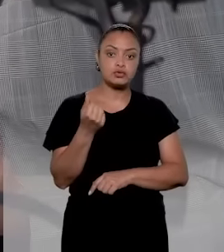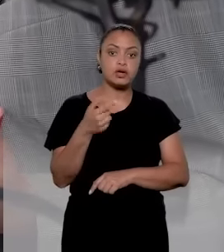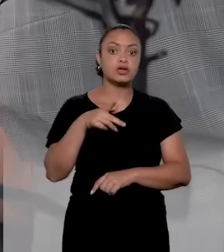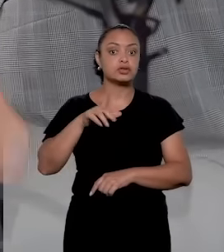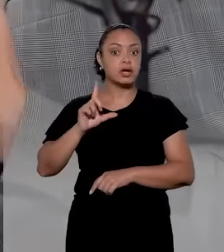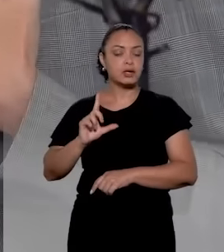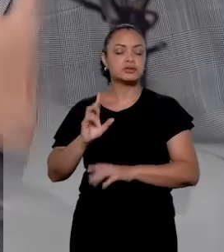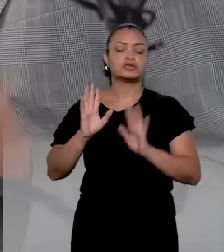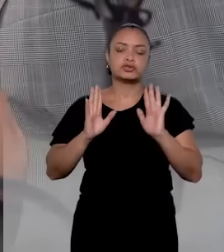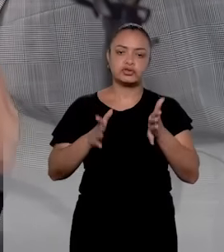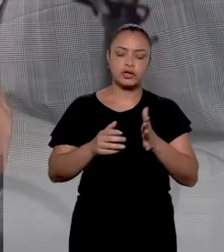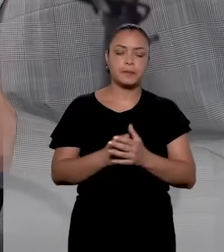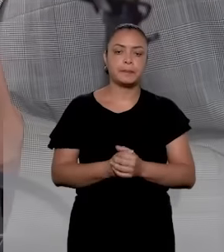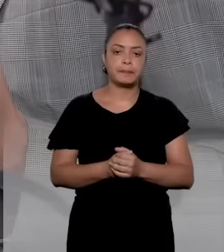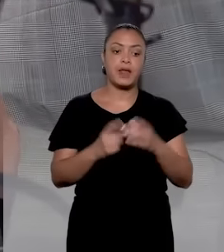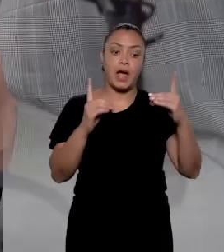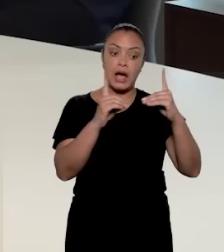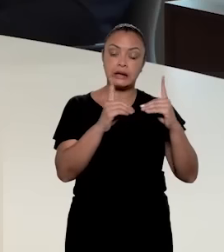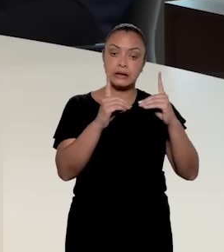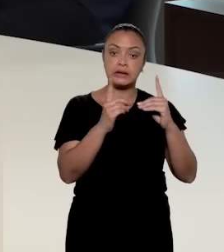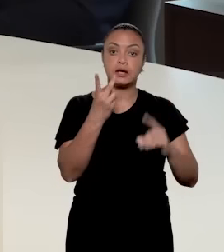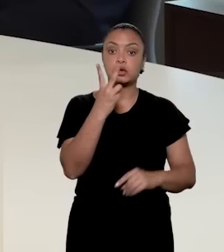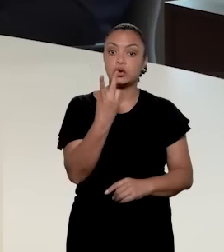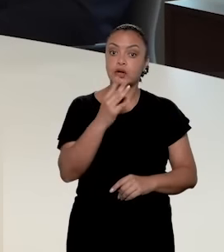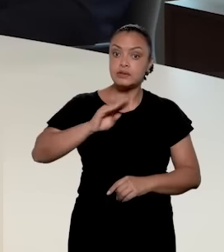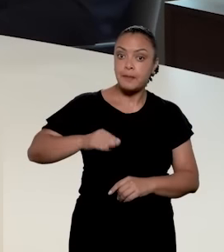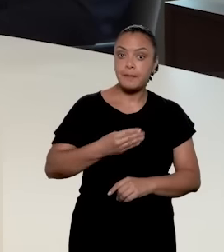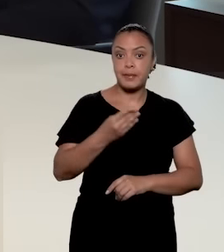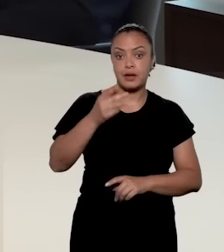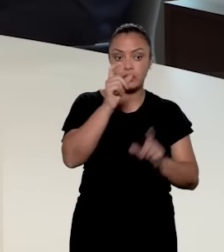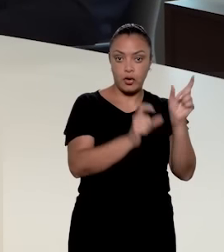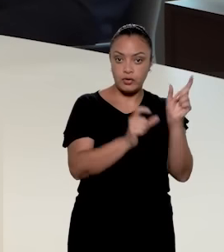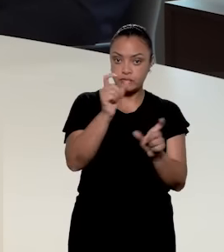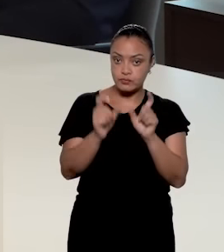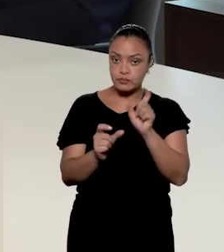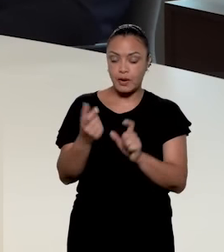com expectativa inicial de atender 2 milhões de clientes, principalmente os pequenos e